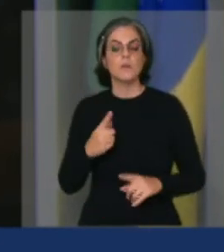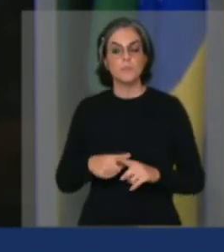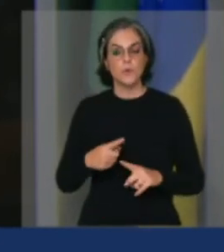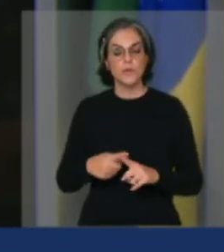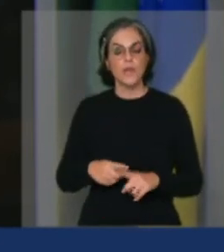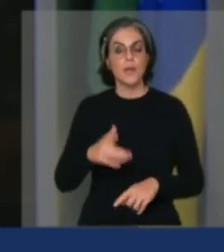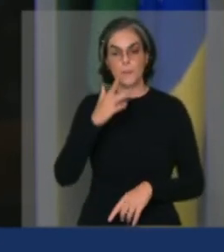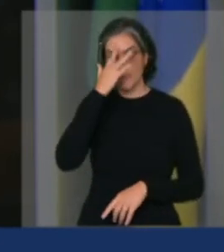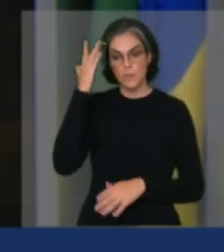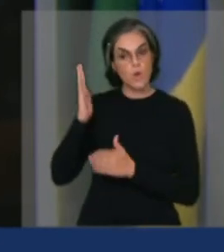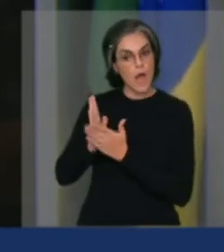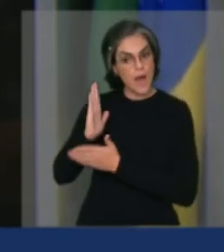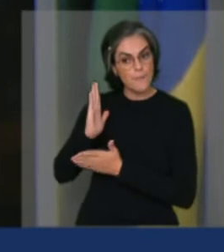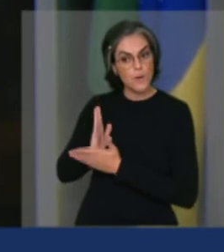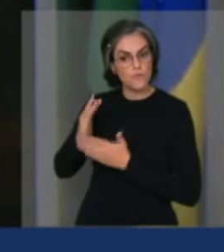FINALMENTE, TOMAR POSSE NO CARGO QUE CONQUISTARAM COM